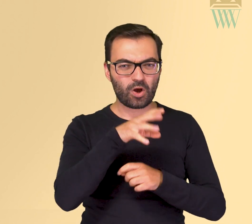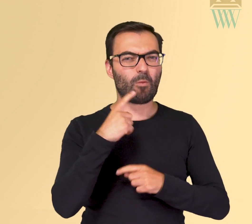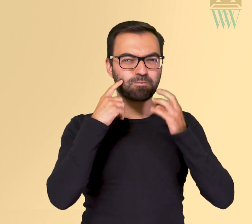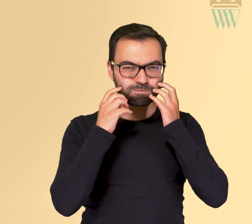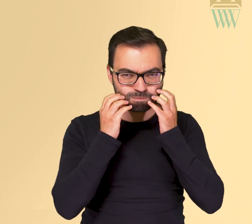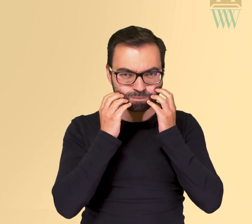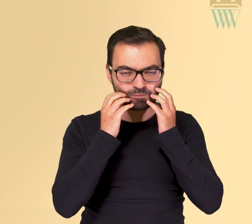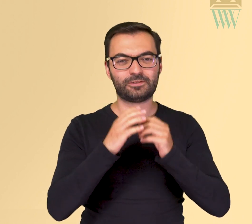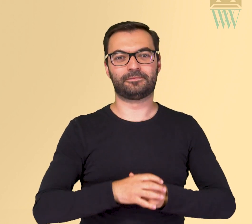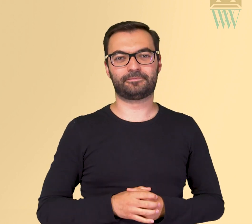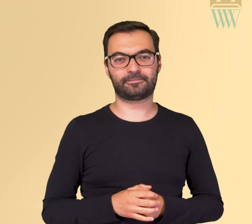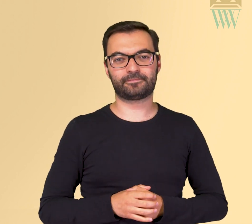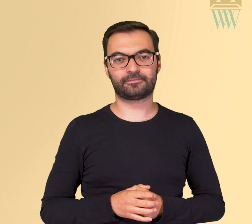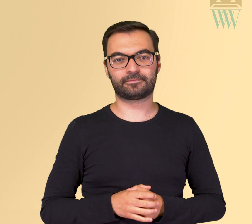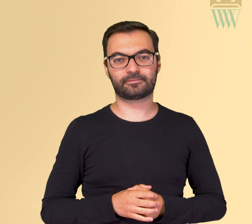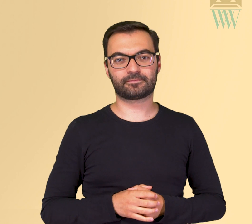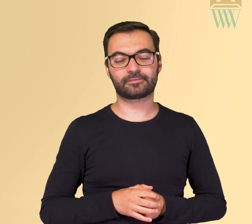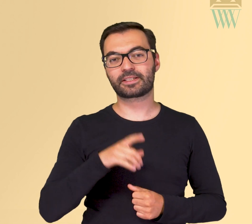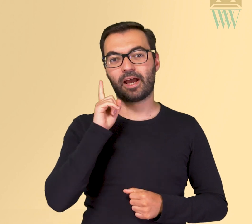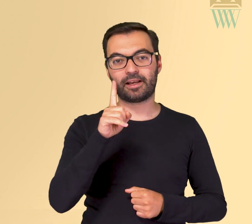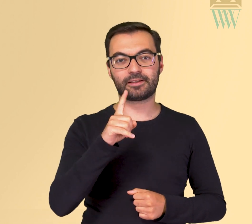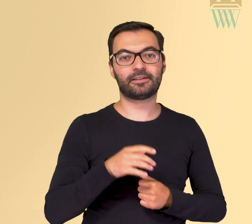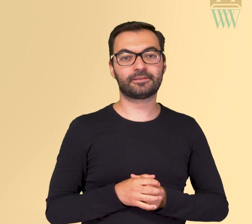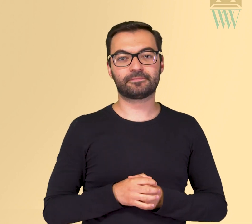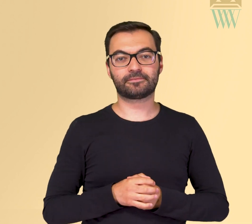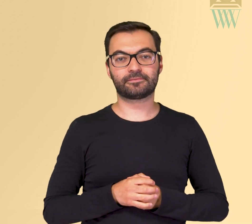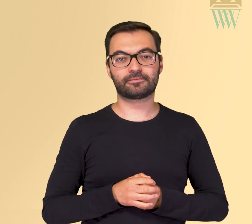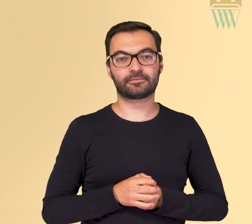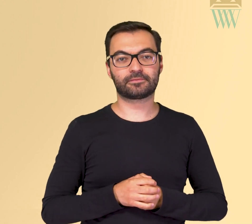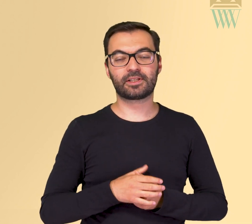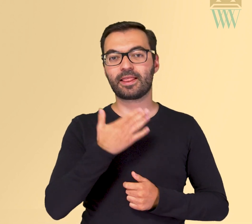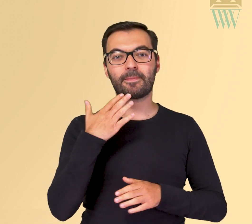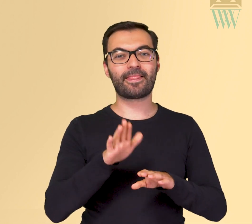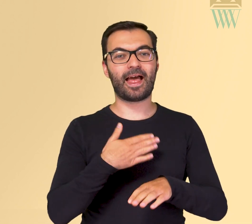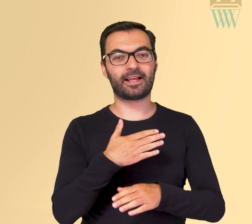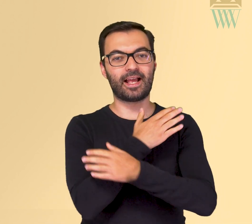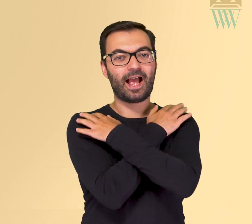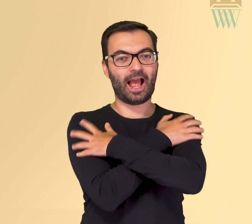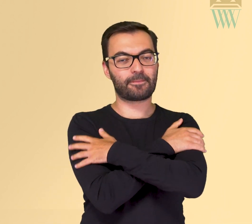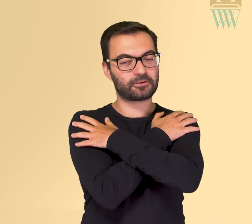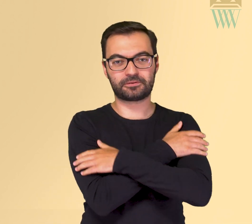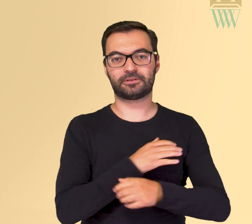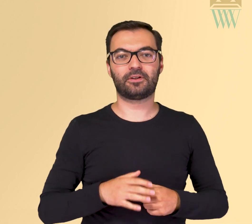od dmuchania na żar, ale nie ma odsłoniętych ramion,